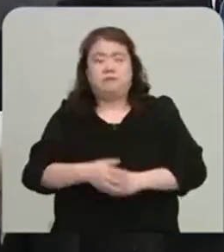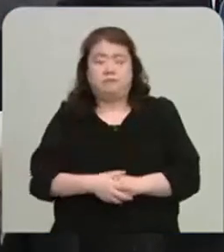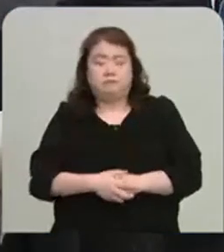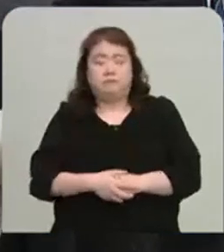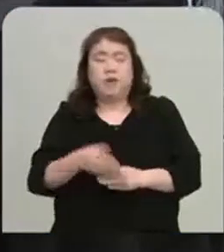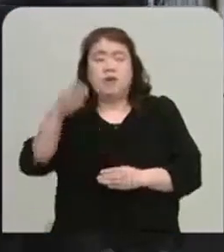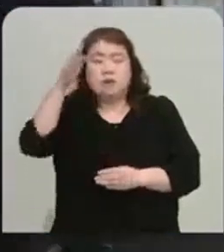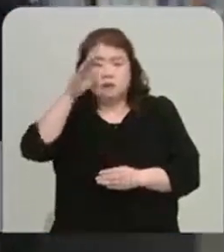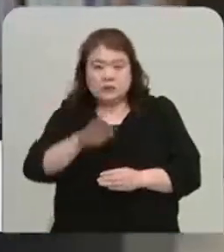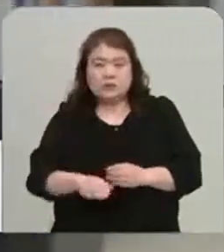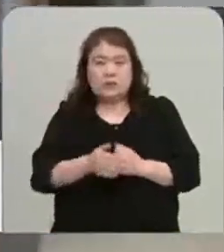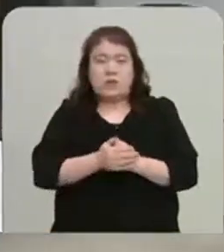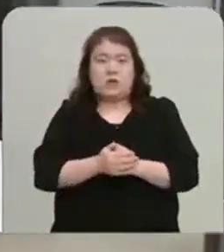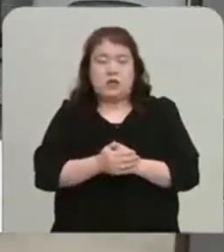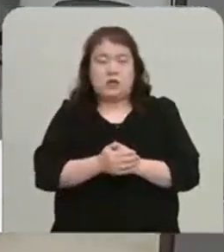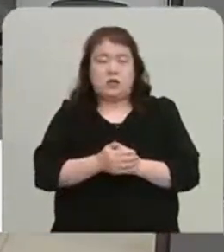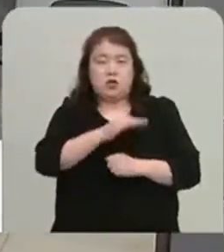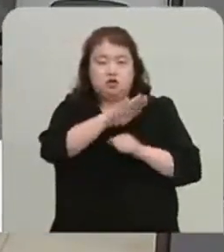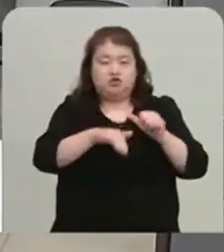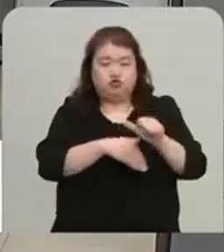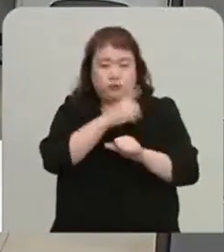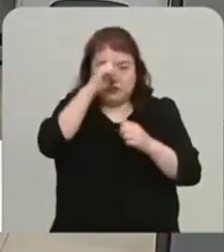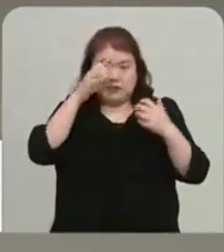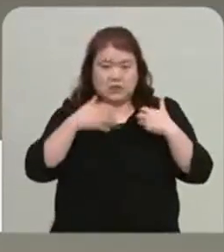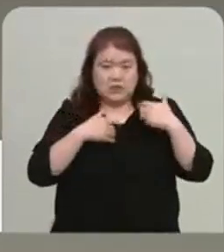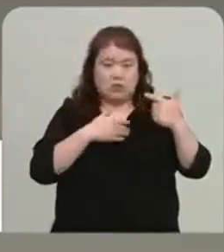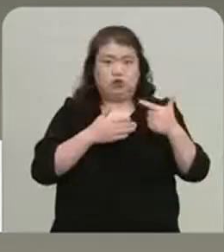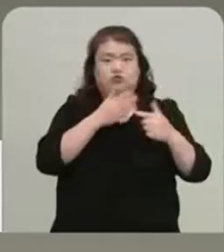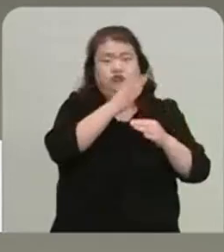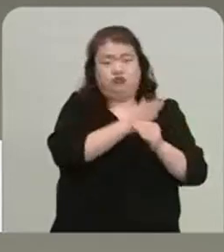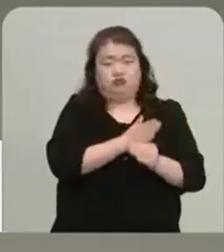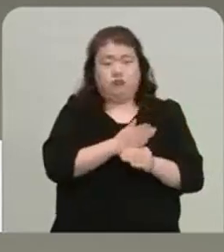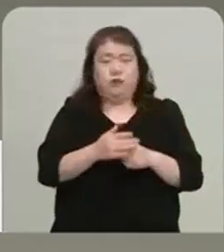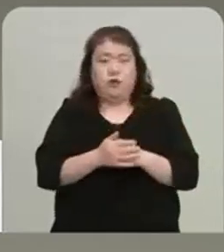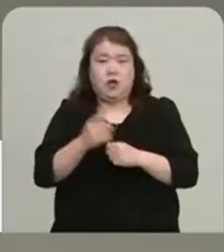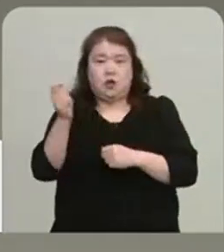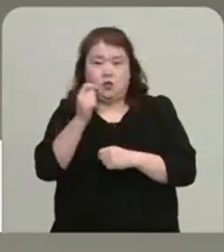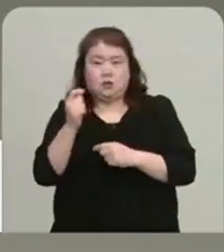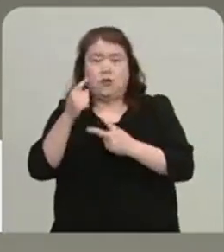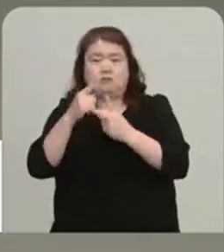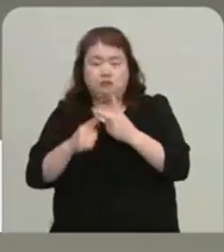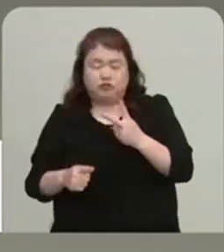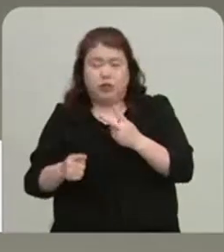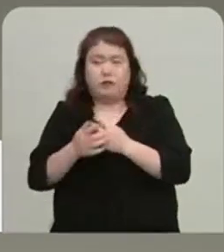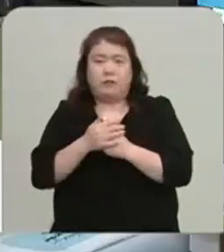그런데 한빛원전 주변 지자체 6 곳 가운데 고창군과 부안군 전남